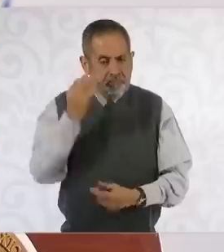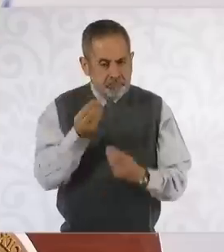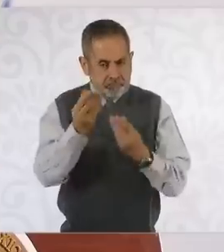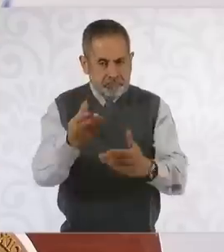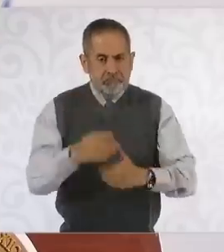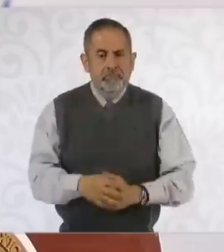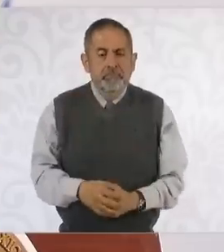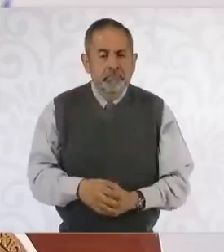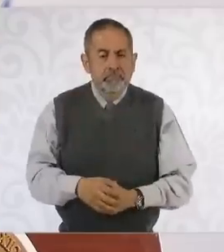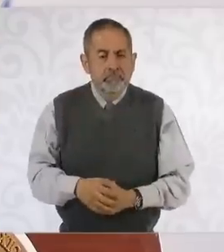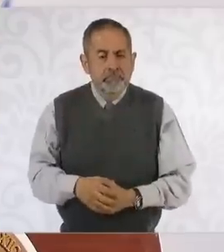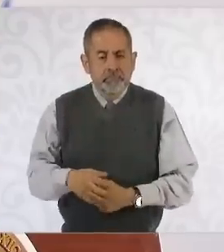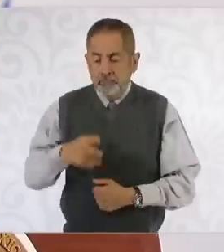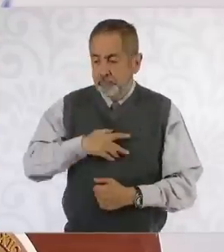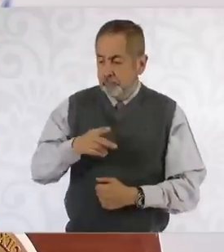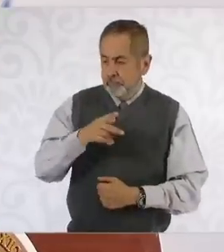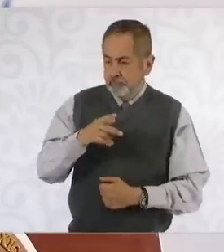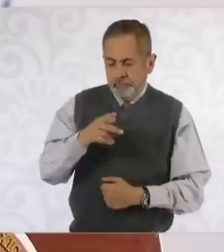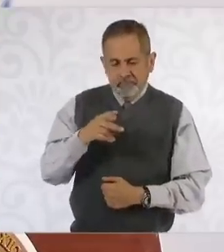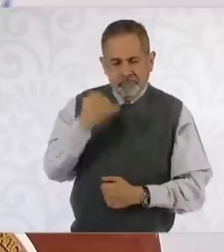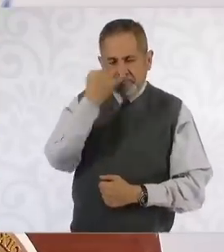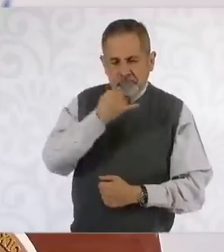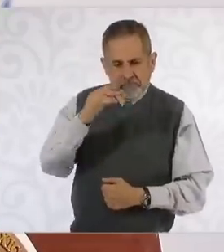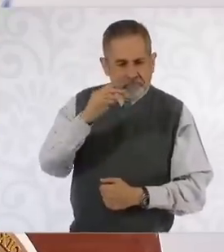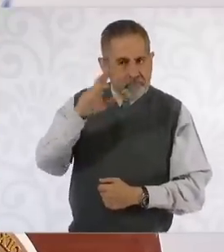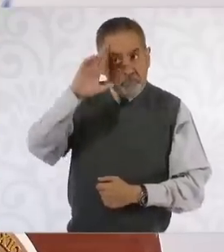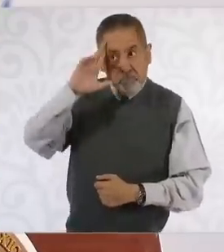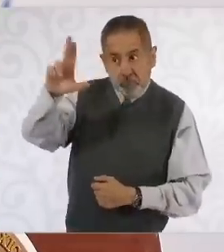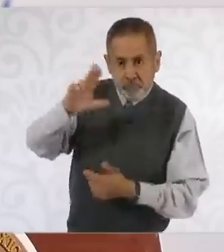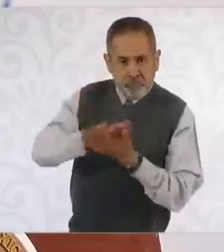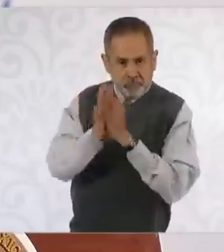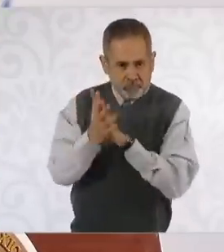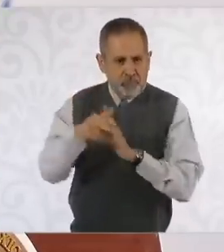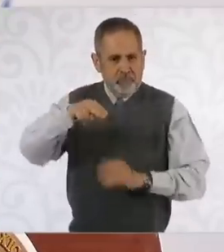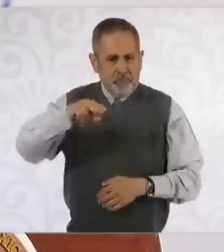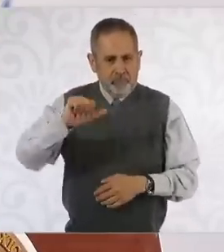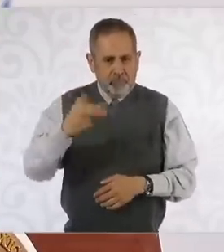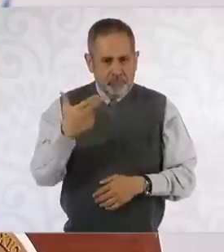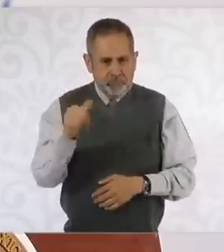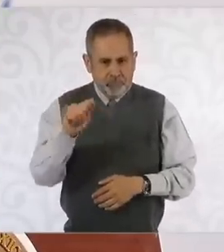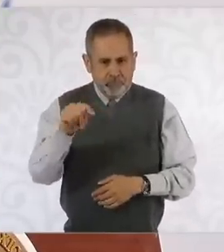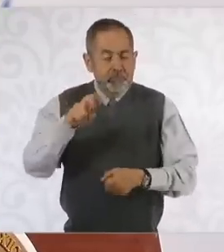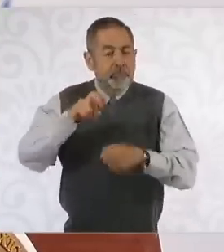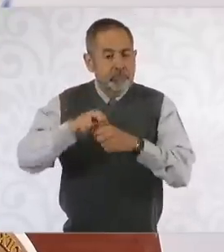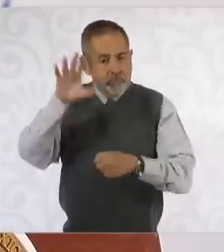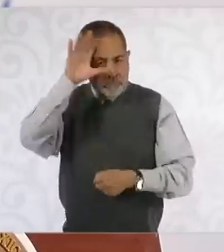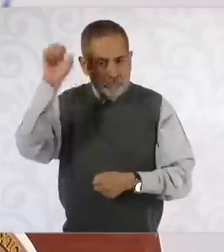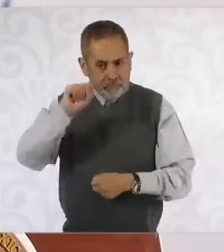saludar en una de las variantes de la lengua nahuat que se habla en el Estado de Morelos a